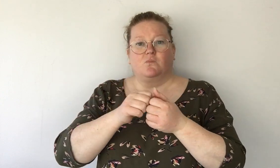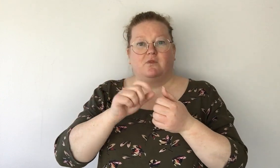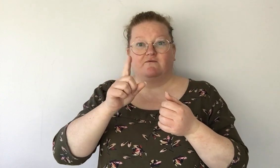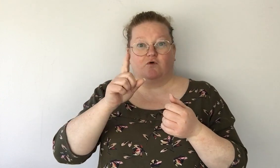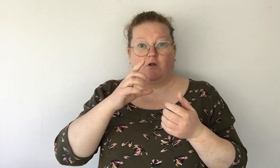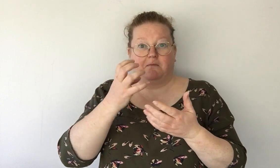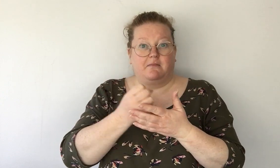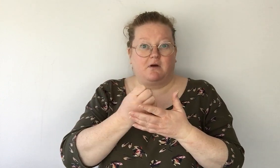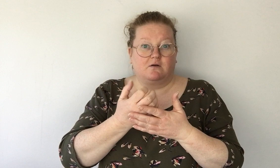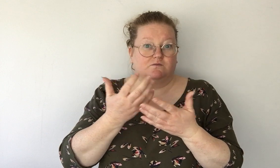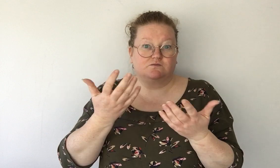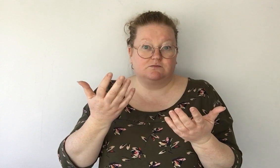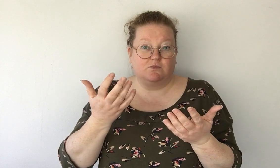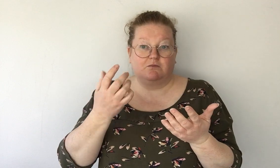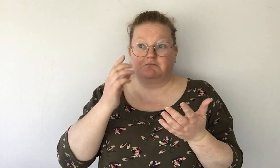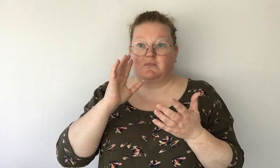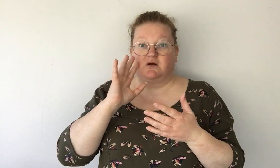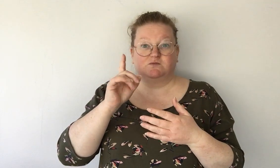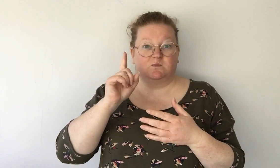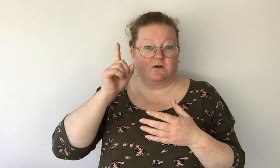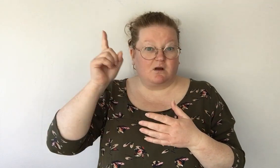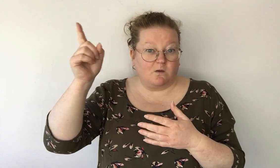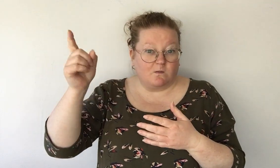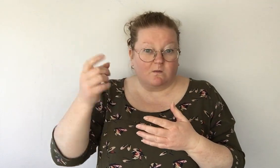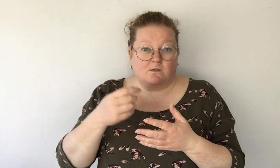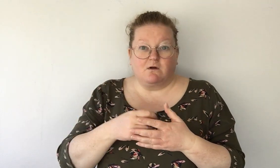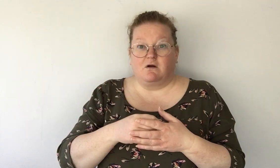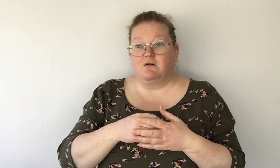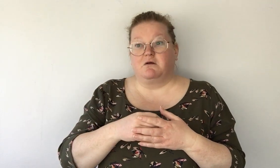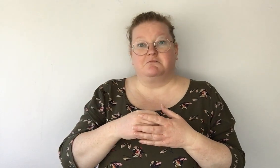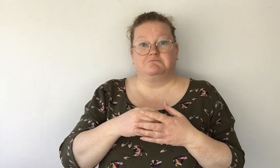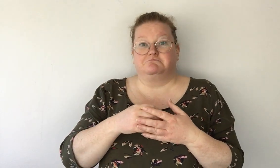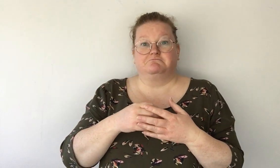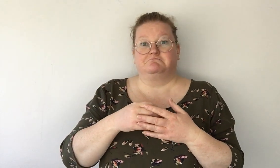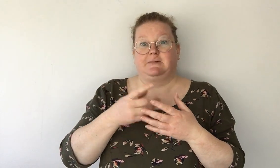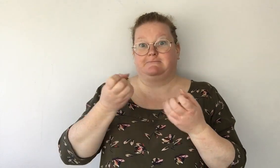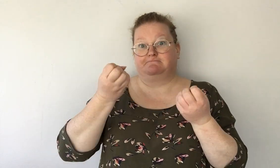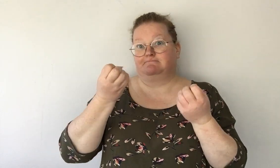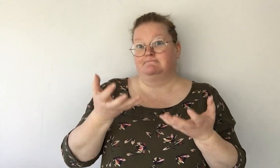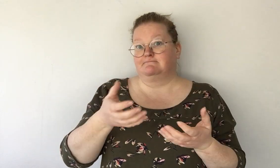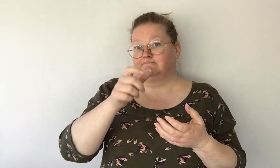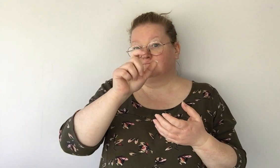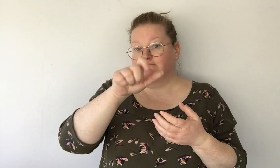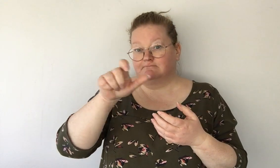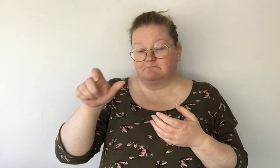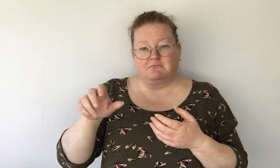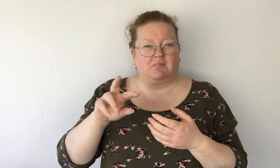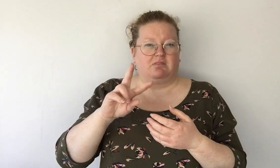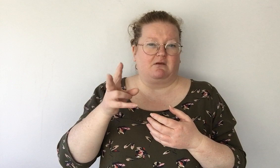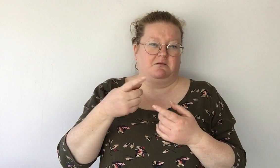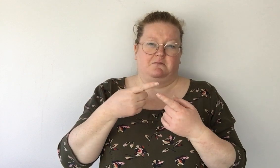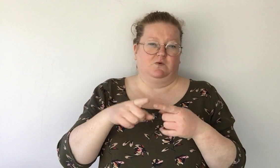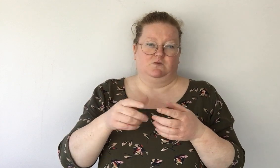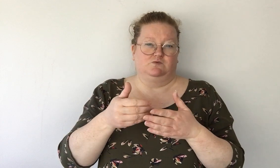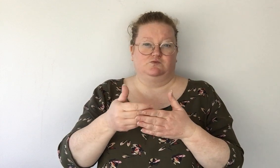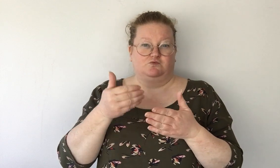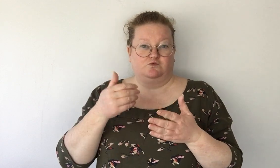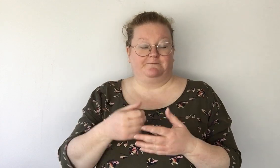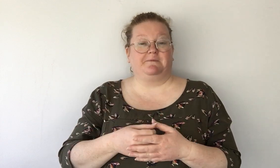Aina se ei ole mahdollista, sillä he saattavat asua kaukana, tai eivät tunne ihmisiä. Syitä voi olla muitakin.